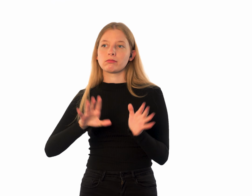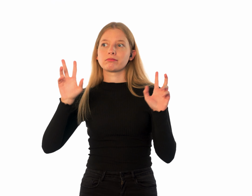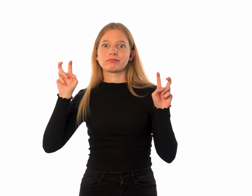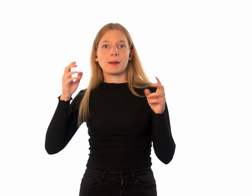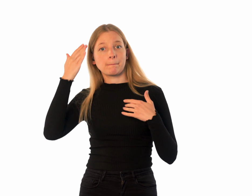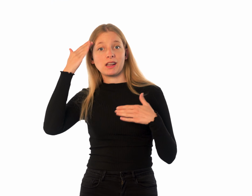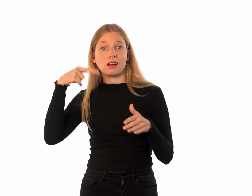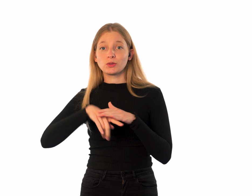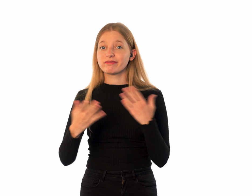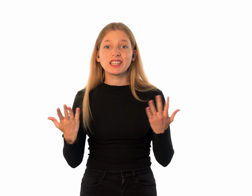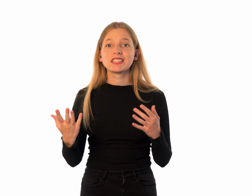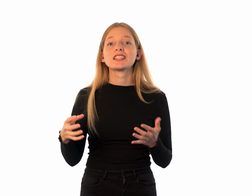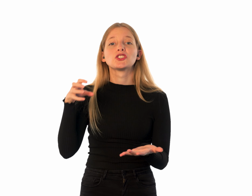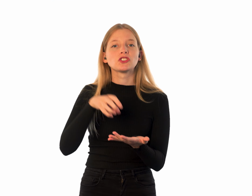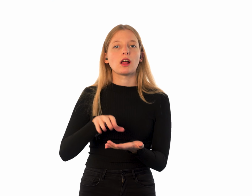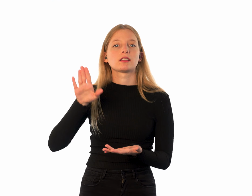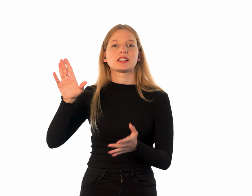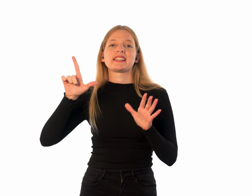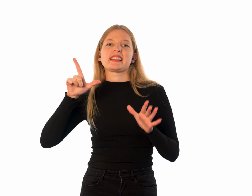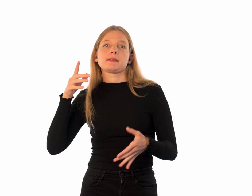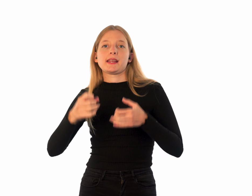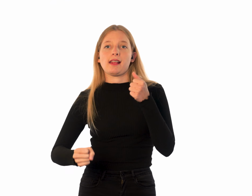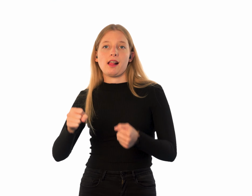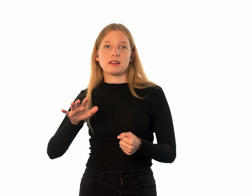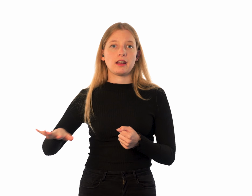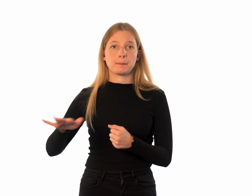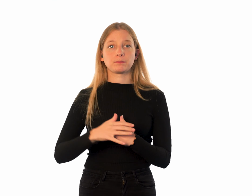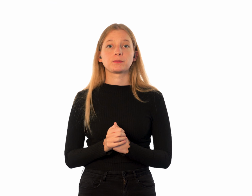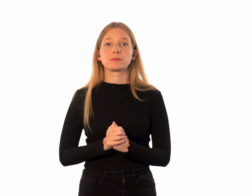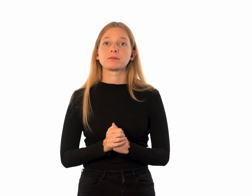auch als "Stadt der Sieben Keltern" bezeichnet.